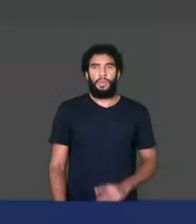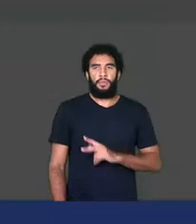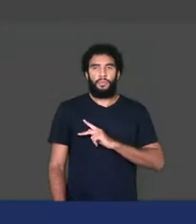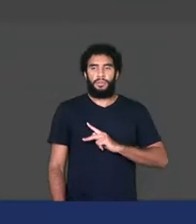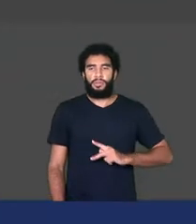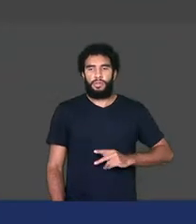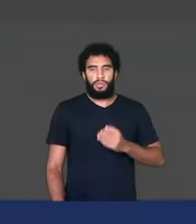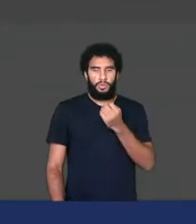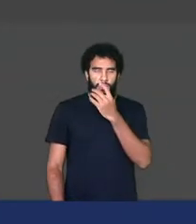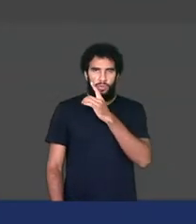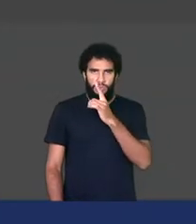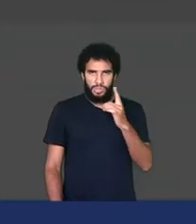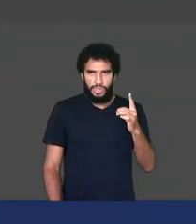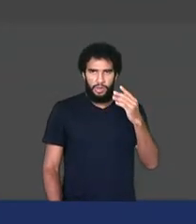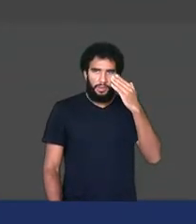[DEPUTADA]: BOM DIA, SENHOR PRESIDENTE. OBRIGADA